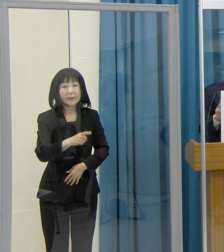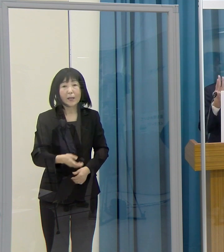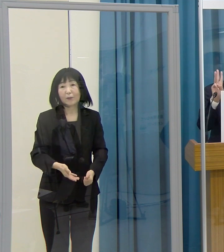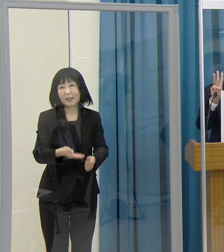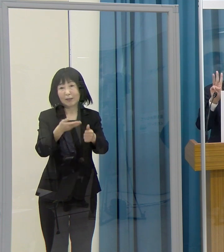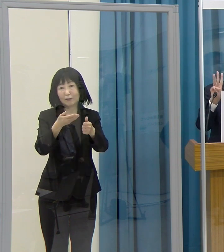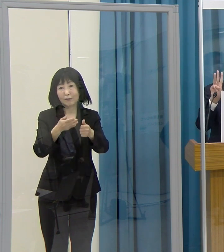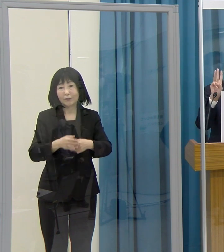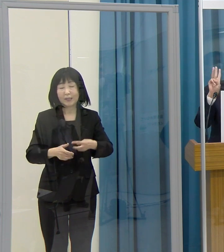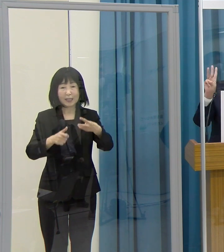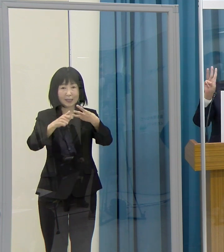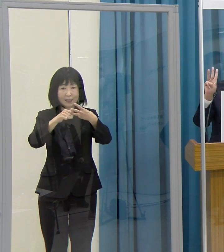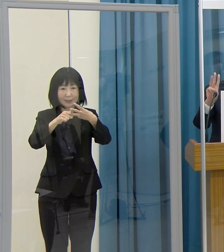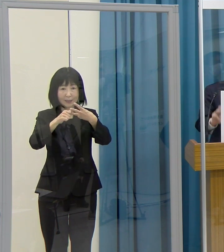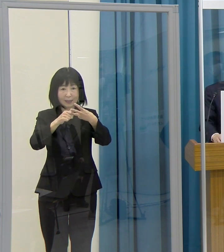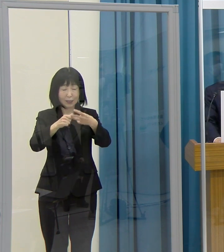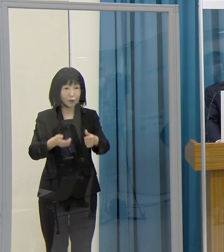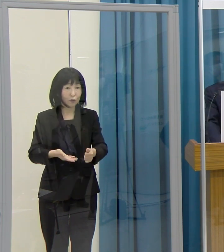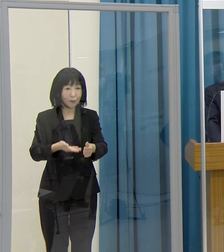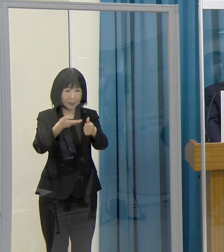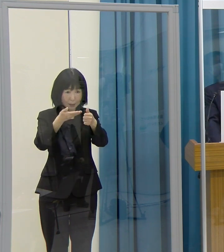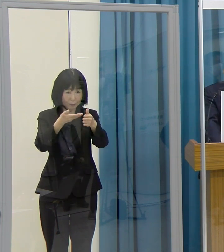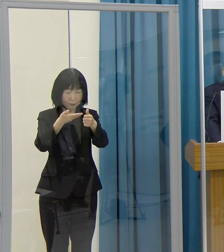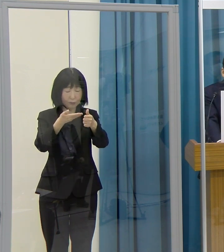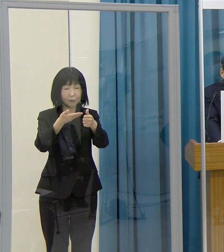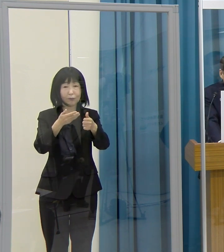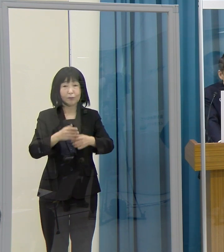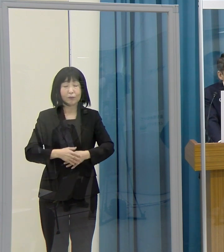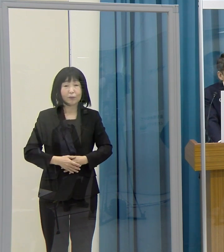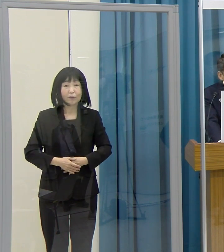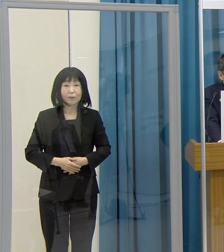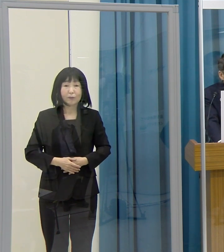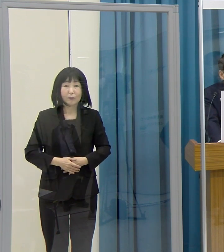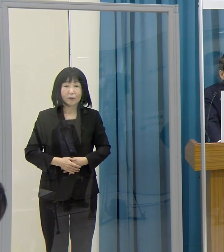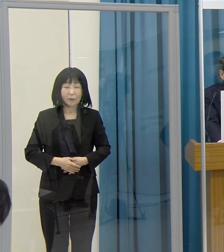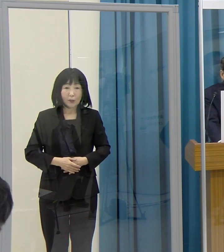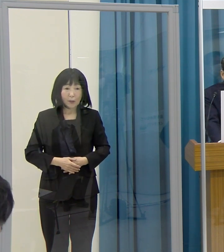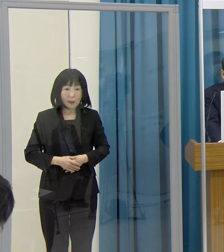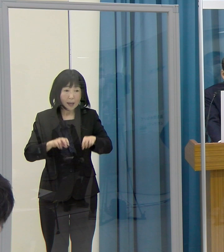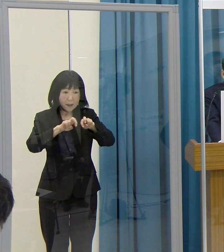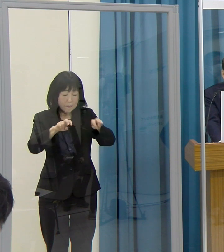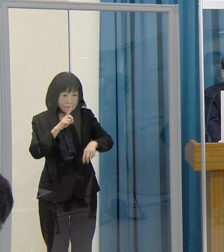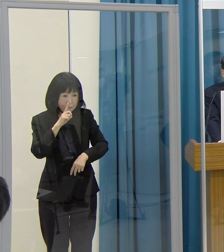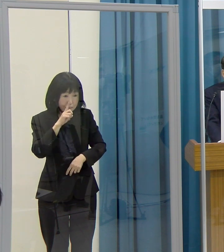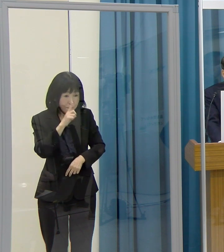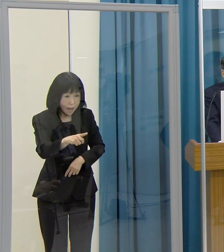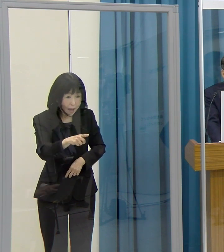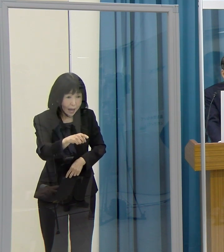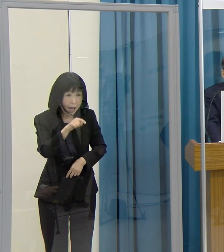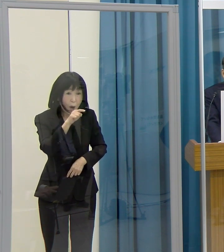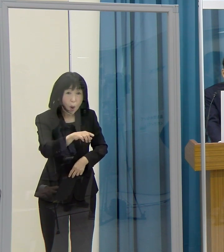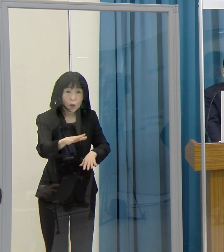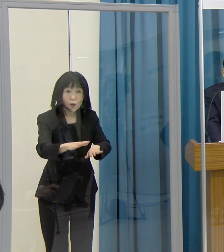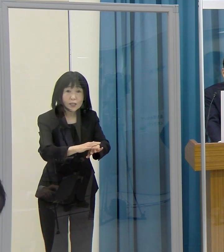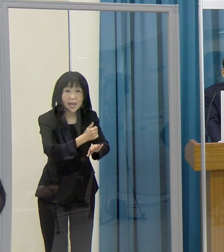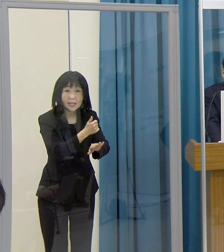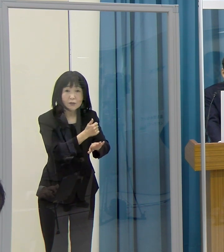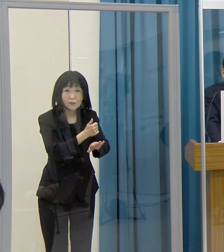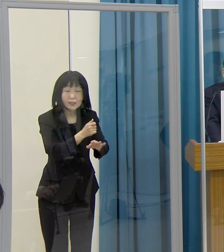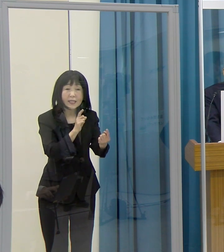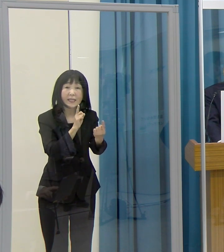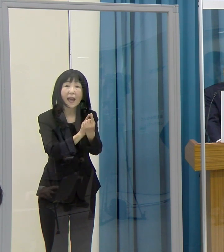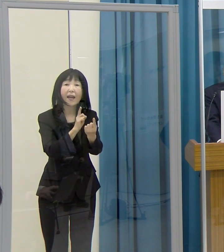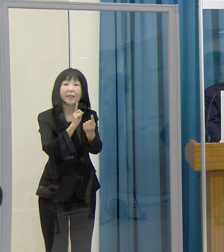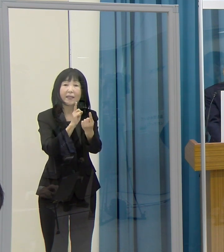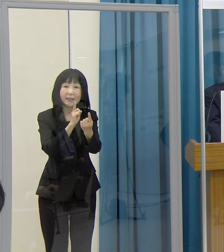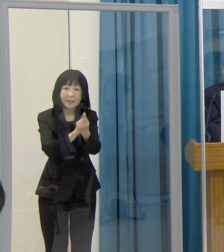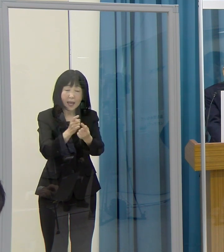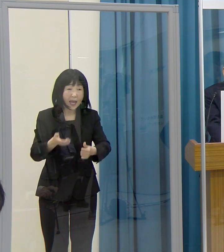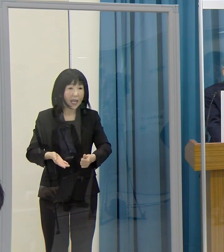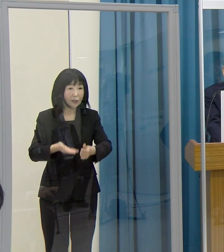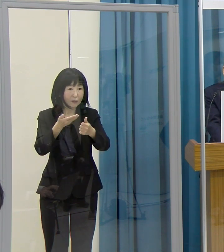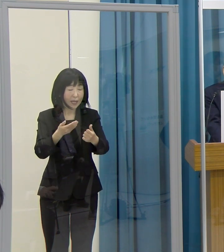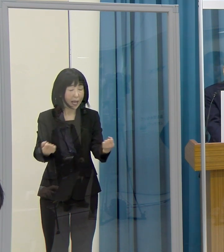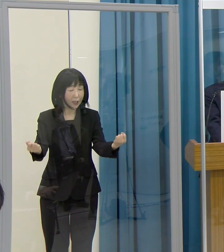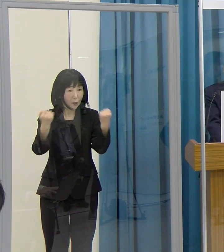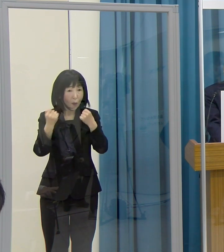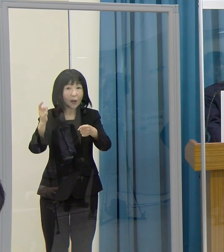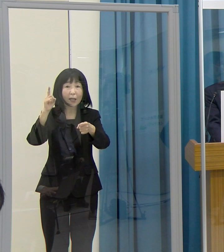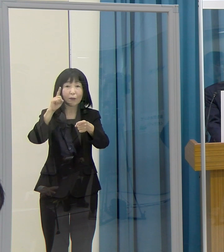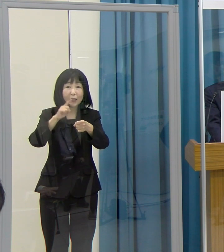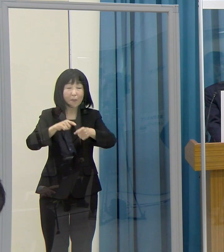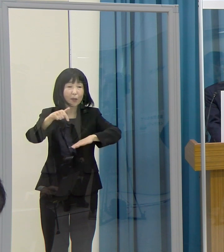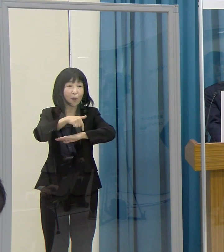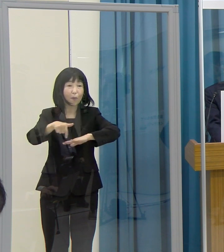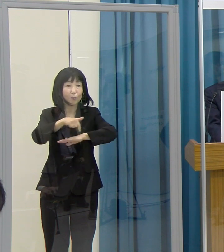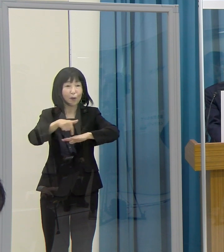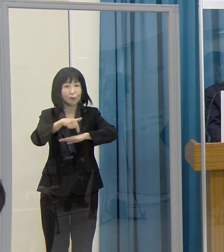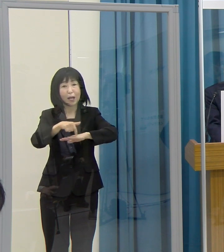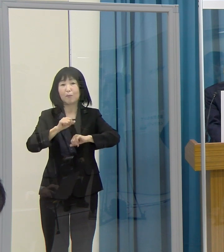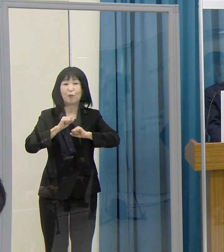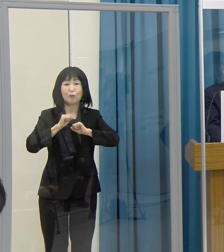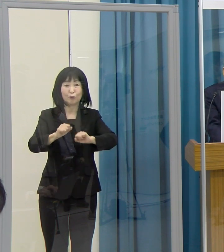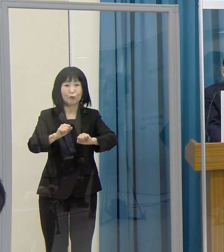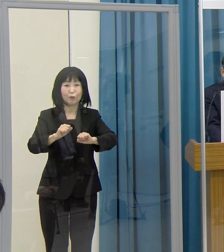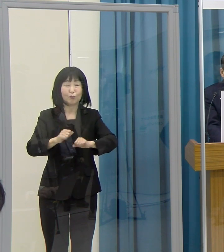３つ目は「育てる」です。これは、発掘した選手に対し、育成・強化するためのプログラムを実施する段階です。